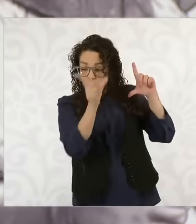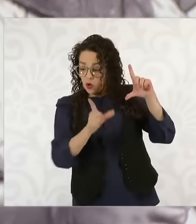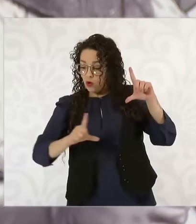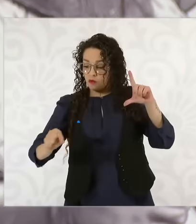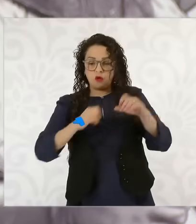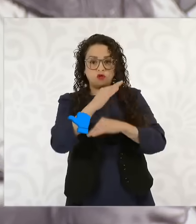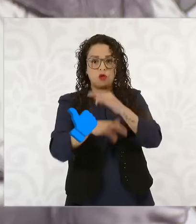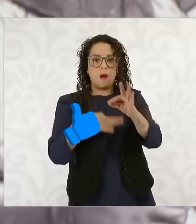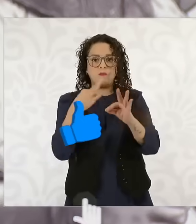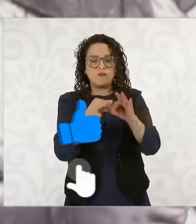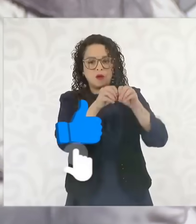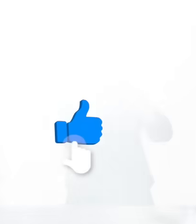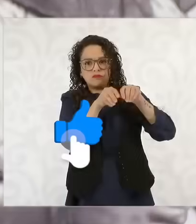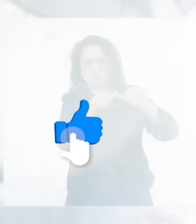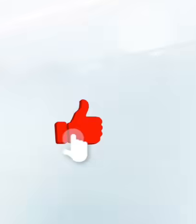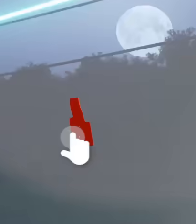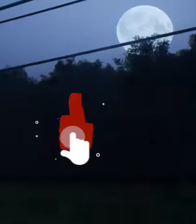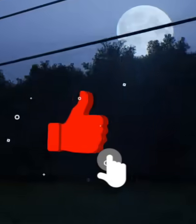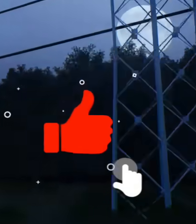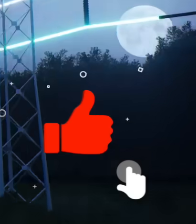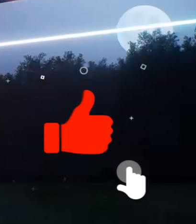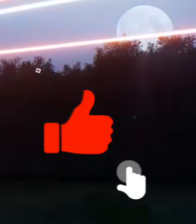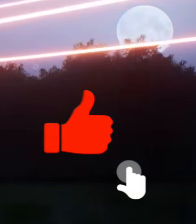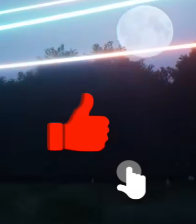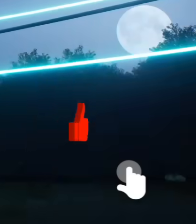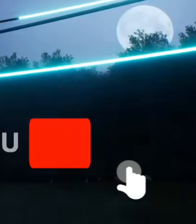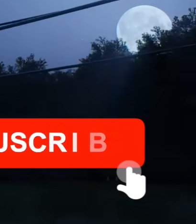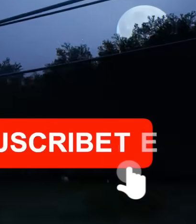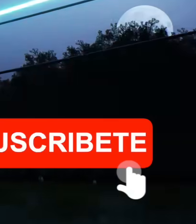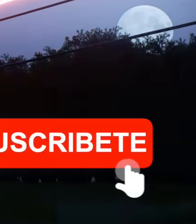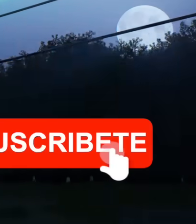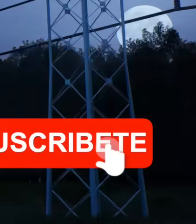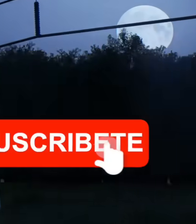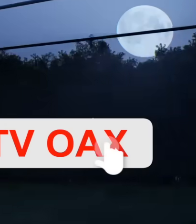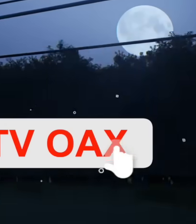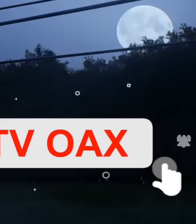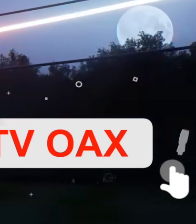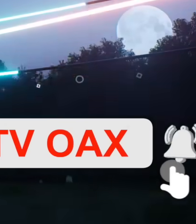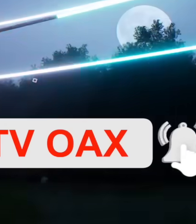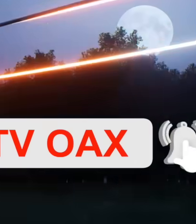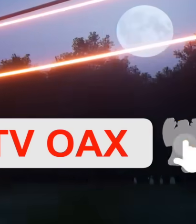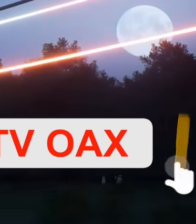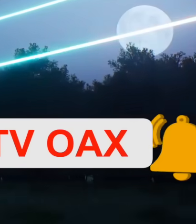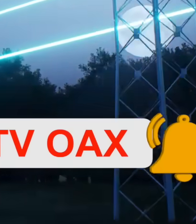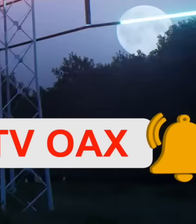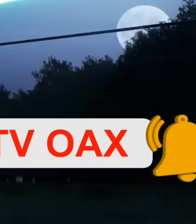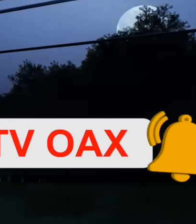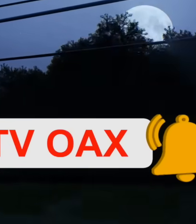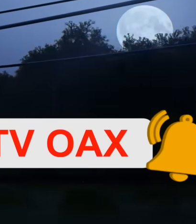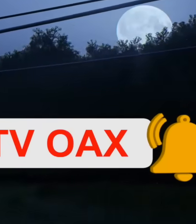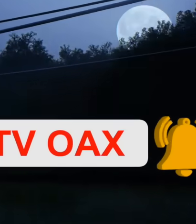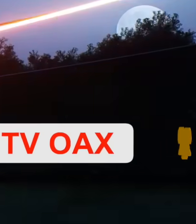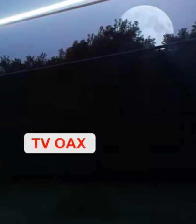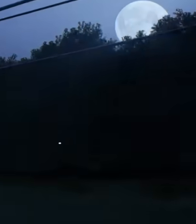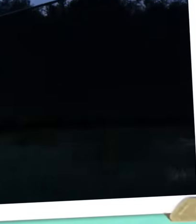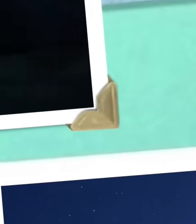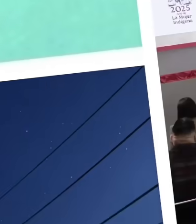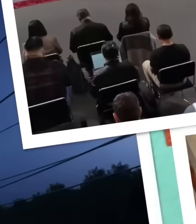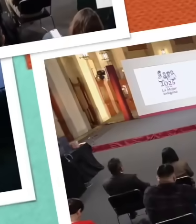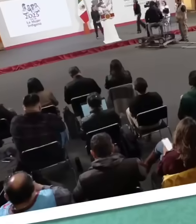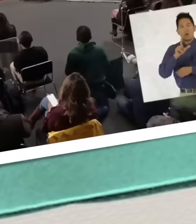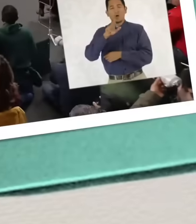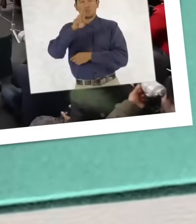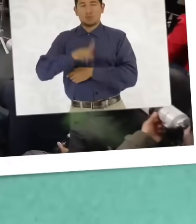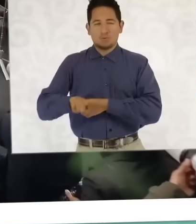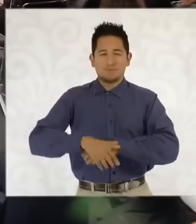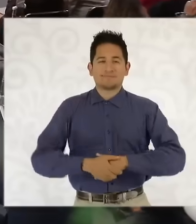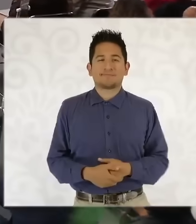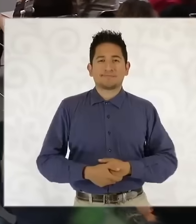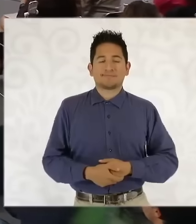están analizando el panorama general para poder proveer energía a esta región del continente.